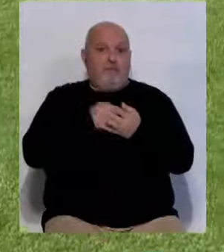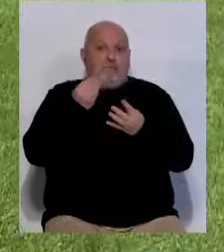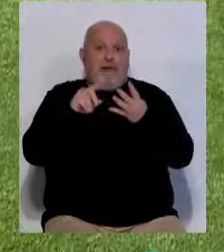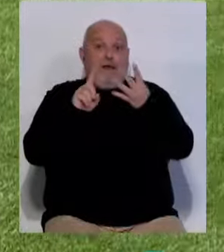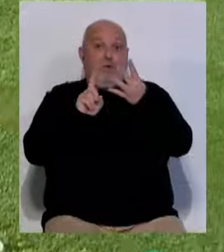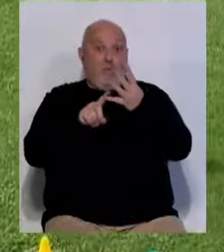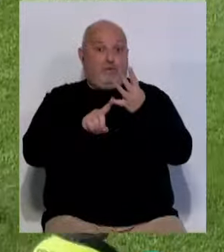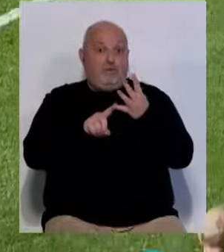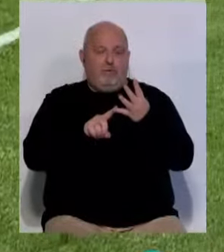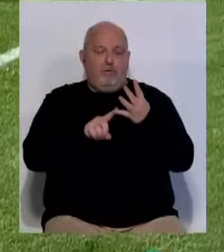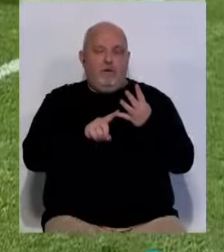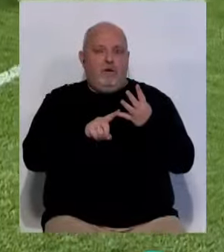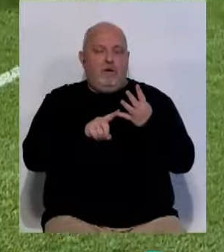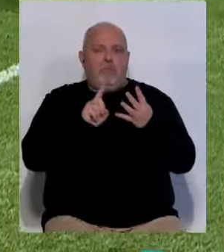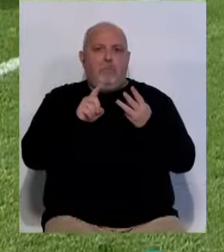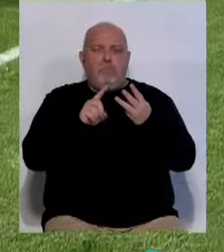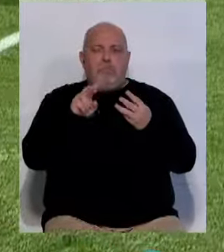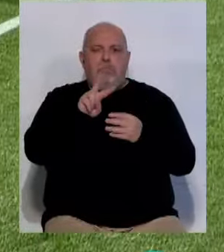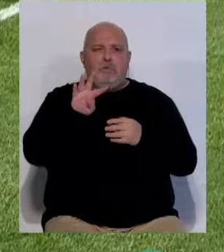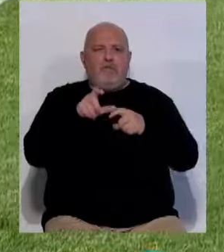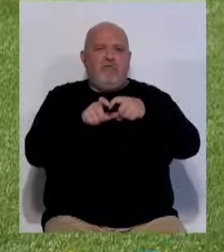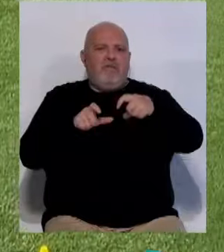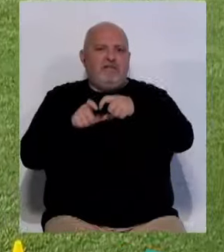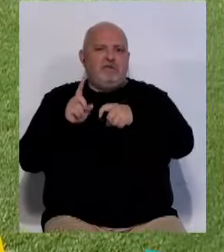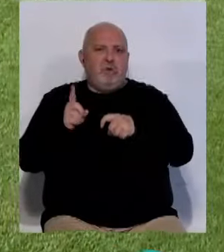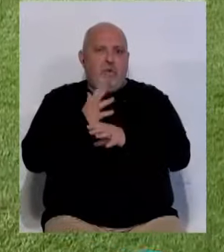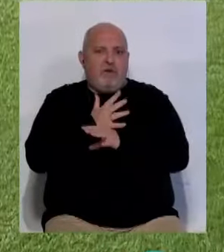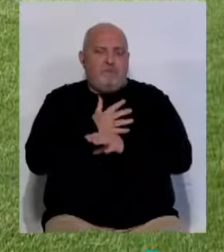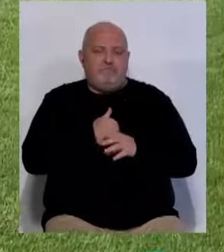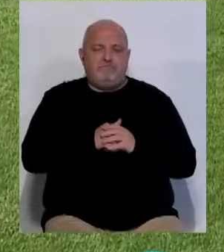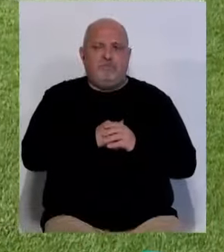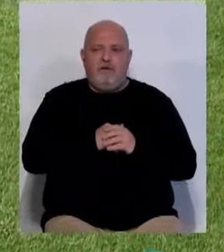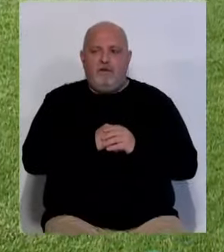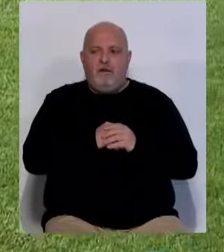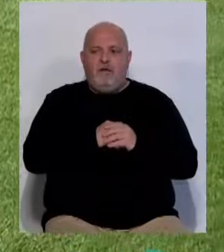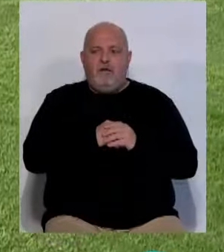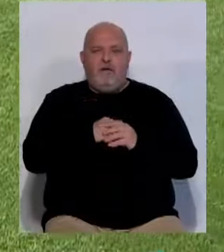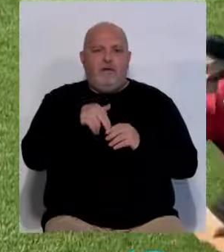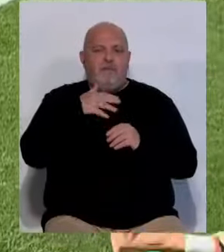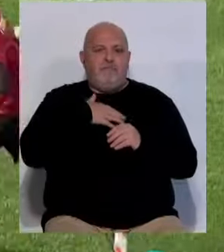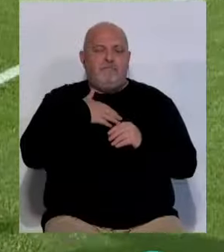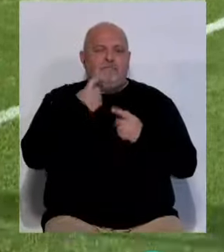pero si Finalmente nos quedamos con 24 Para eso me qued con negredo hab nadie libre y lo que